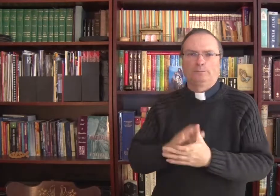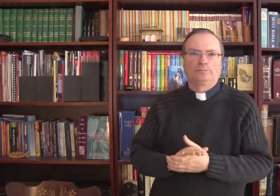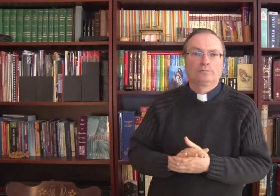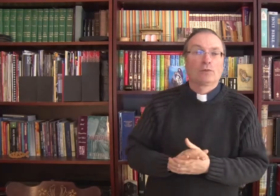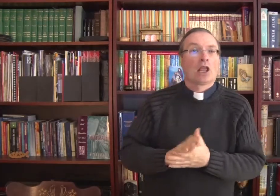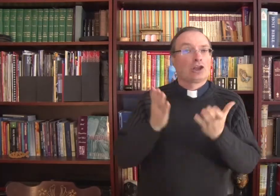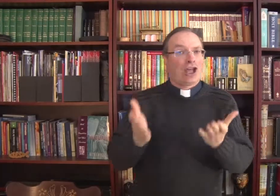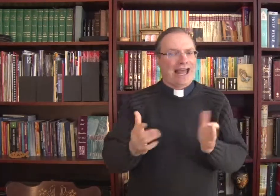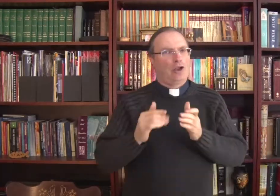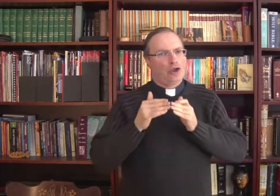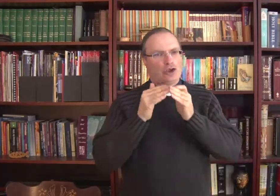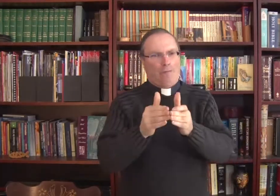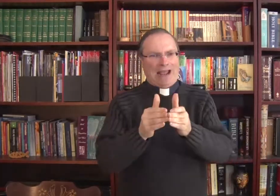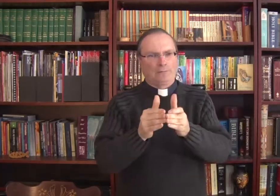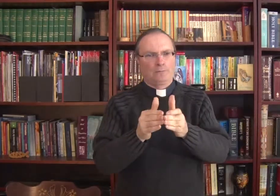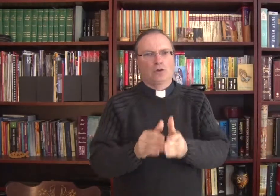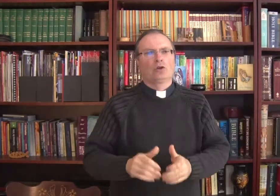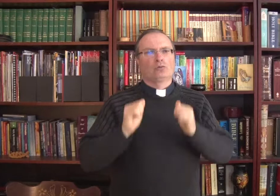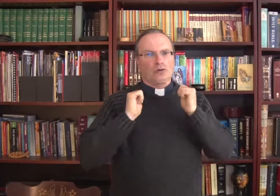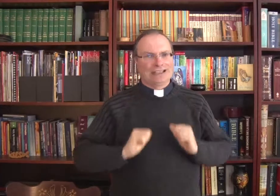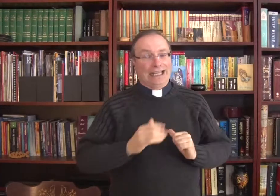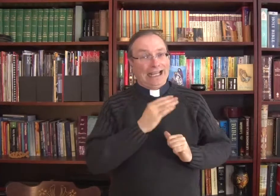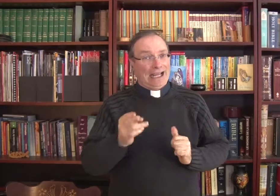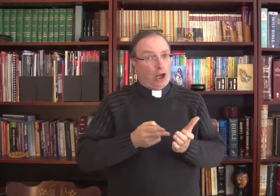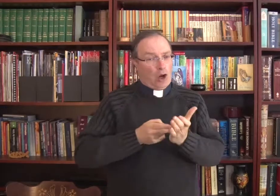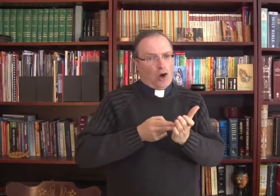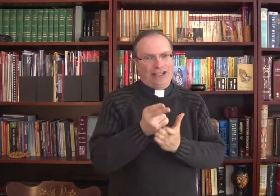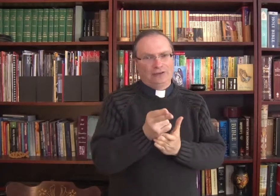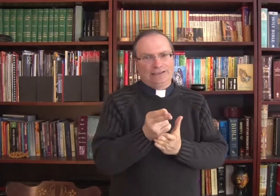Cela demande de l’humilité et l’honnêteté.